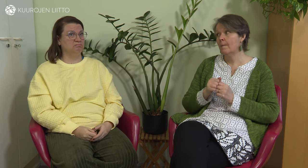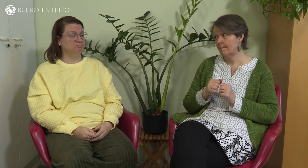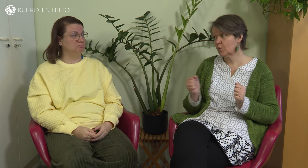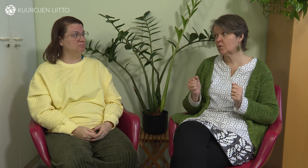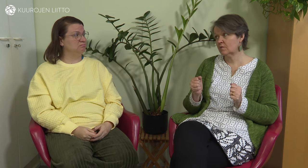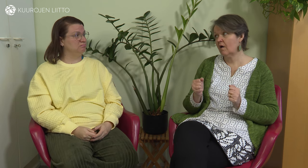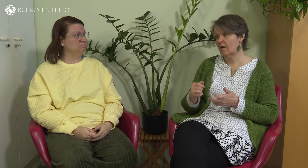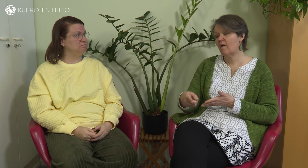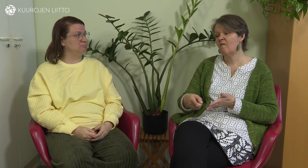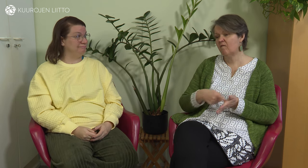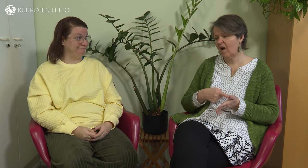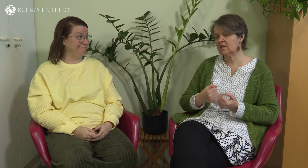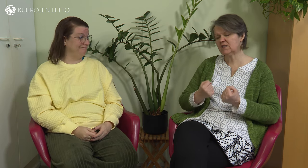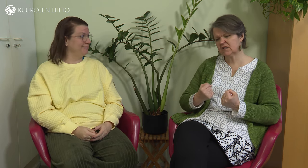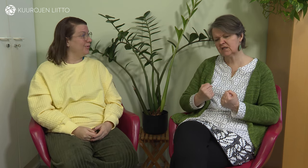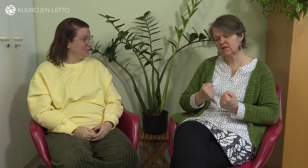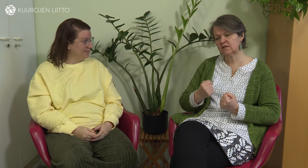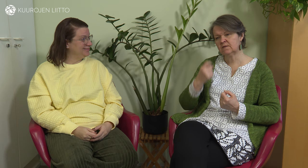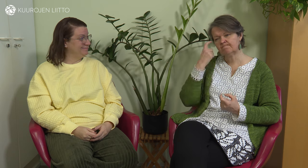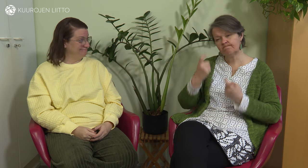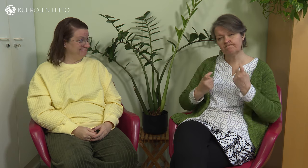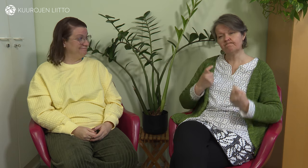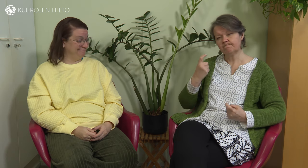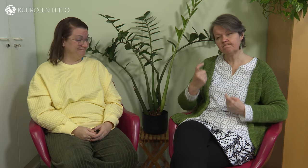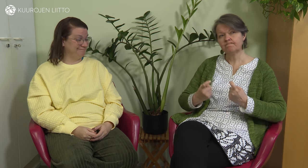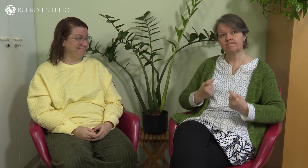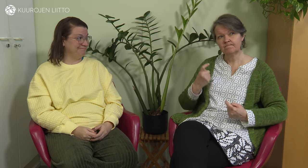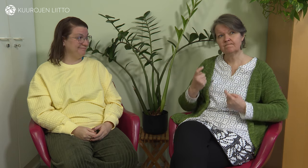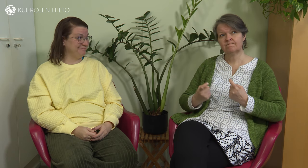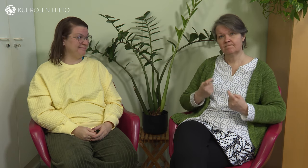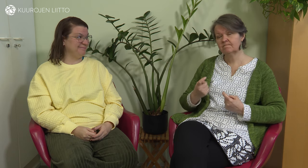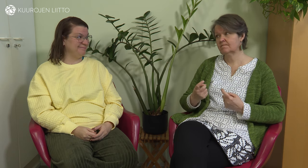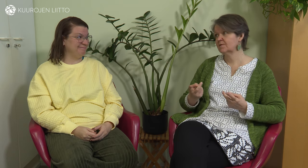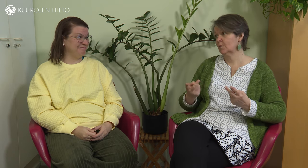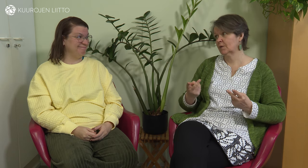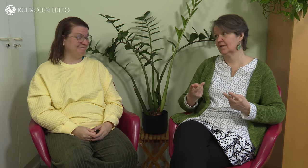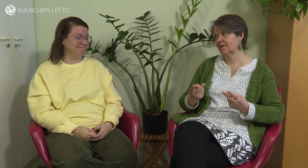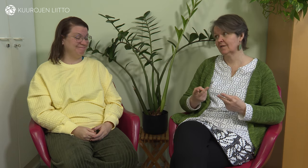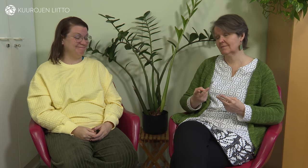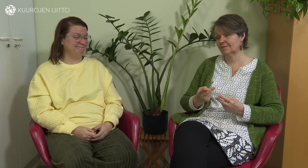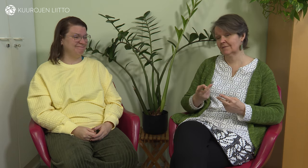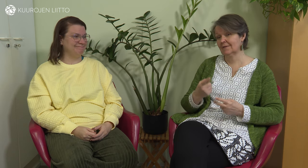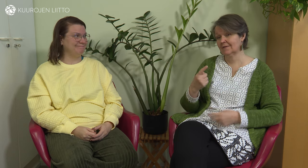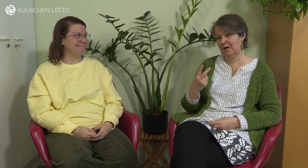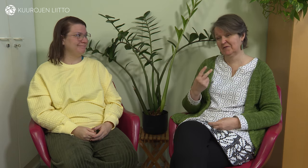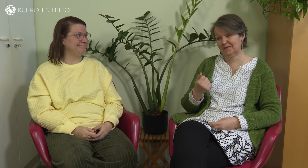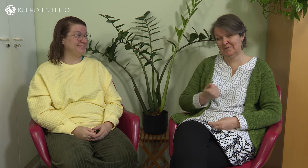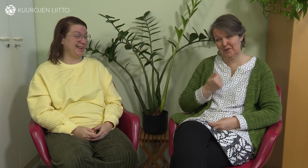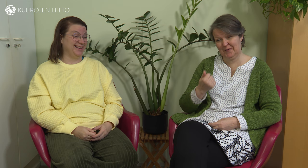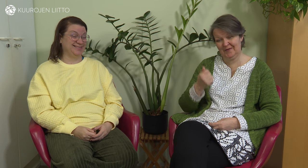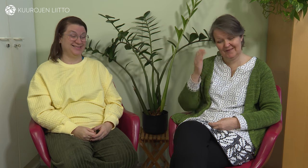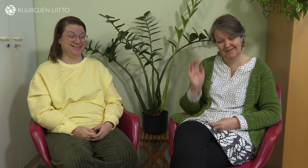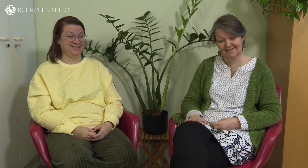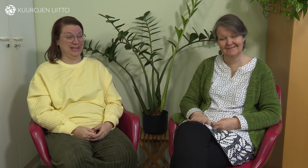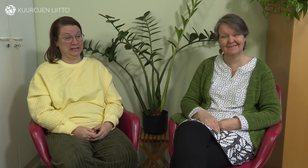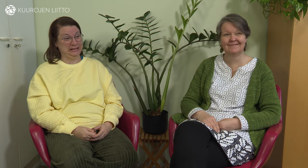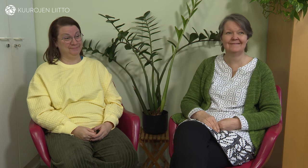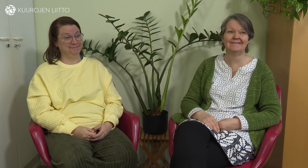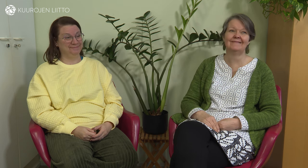Kyllä se vaatii sinnikkyyttä. 12 vuotta, ajatella!